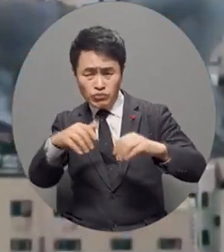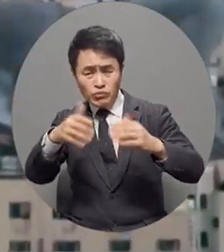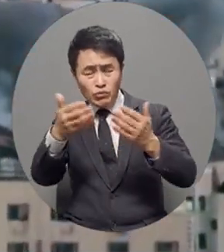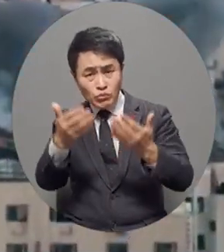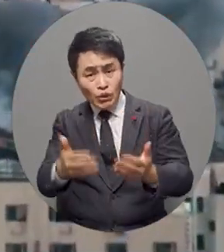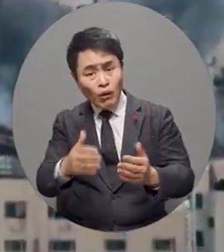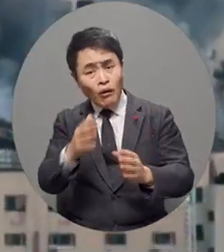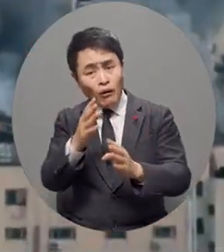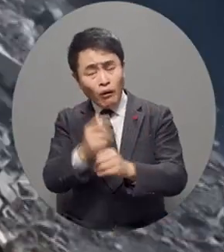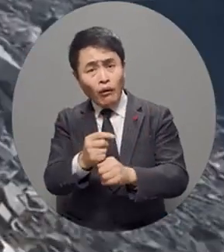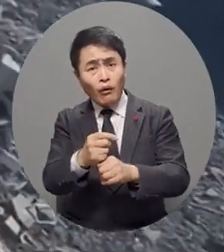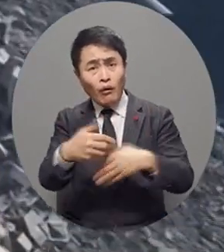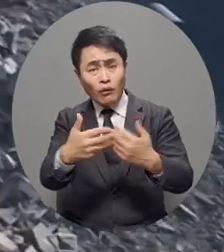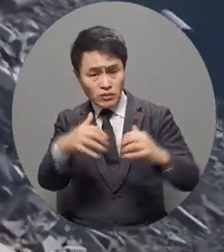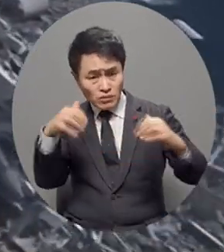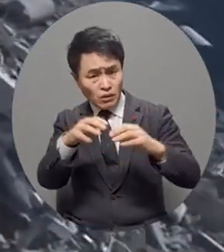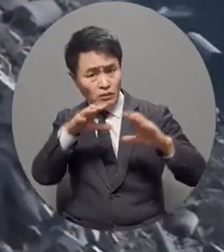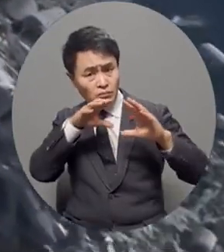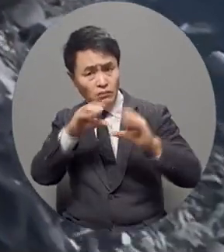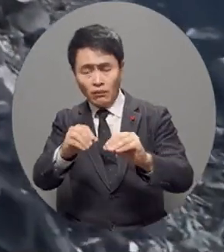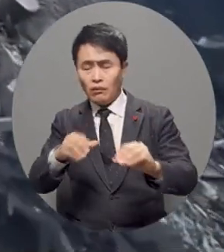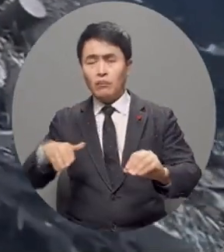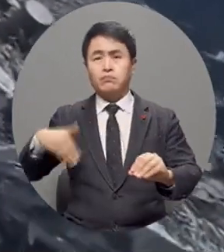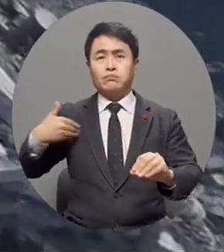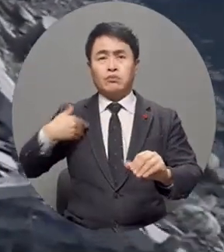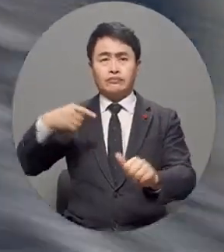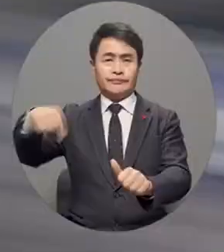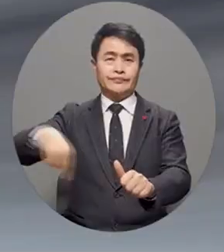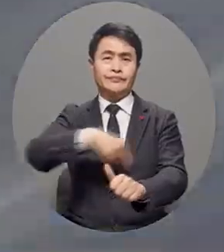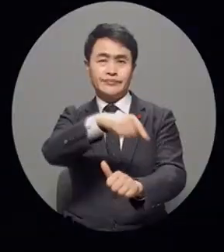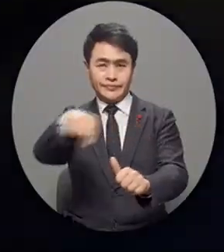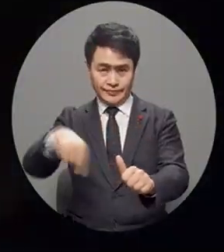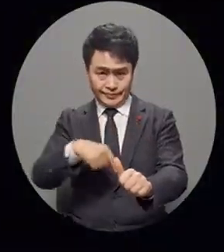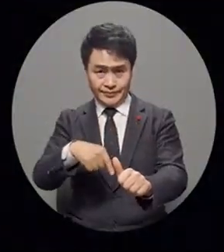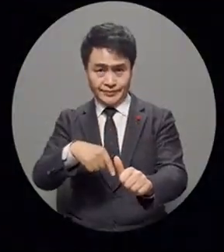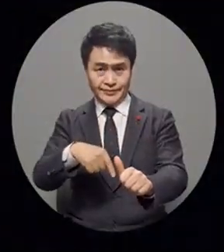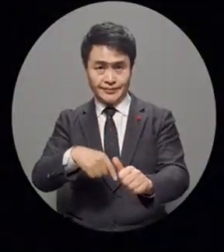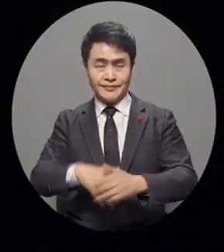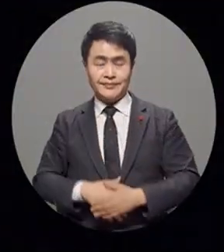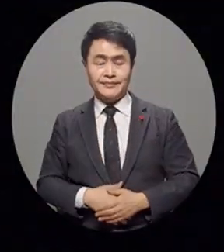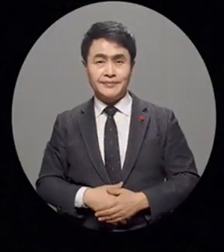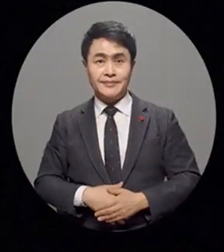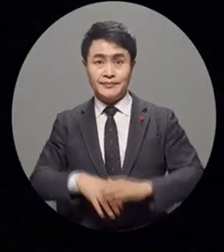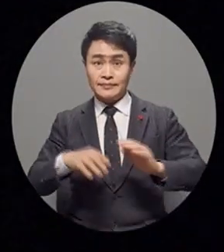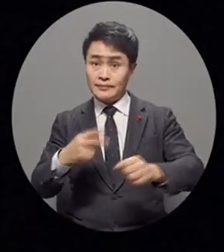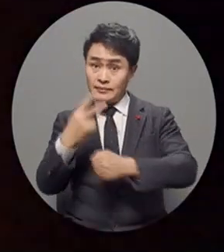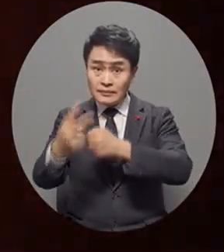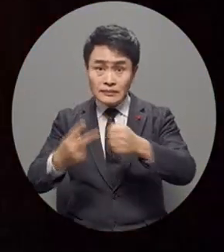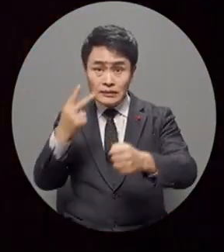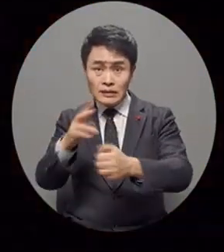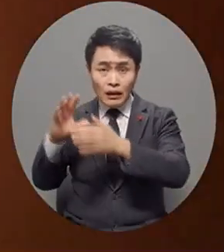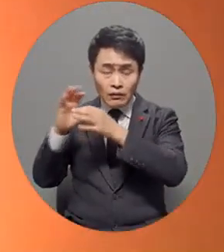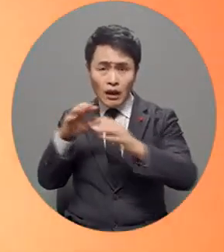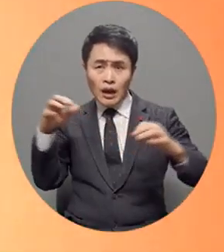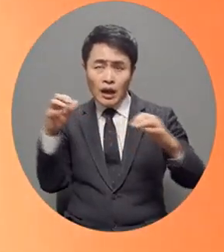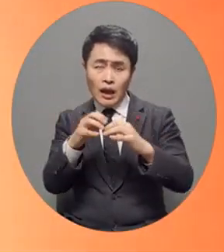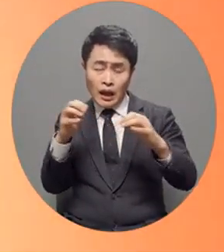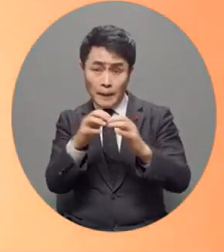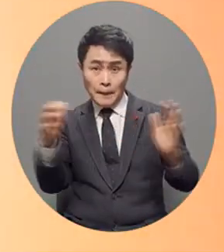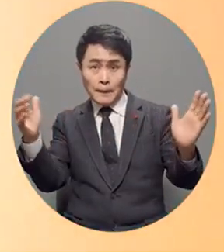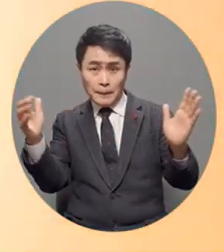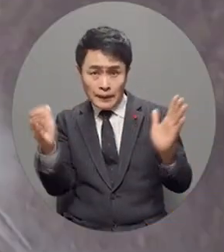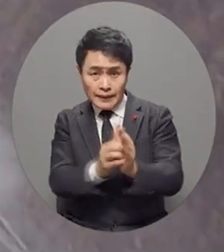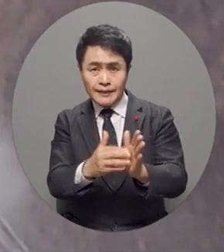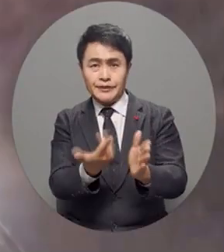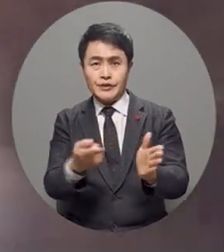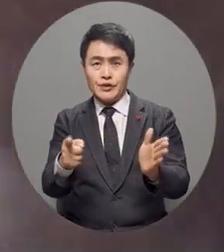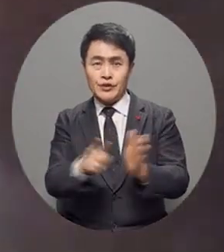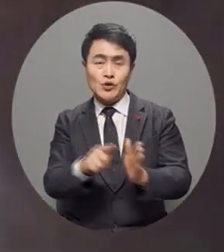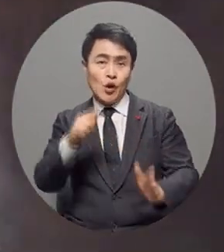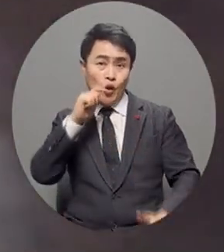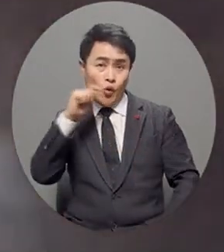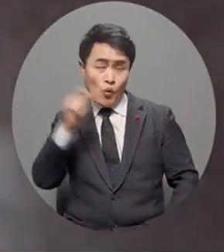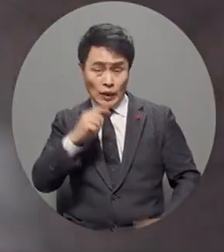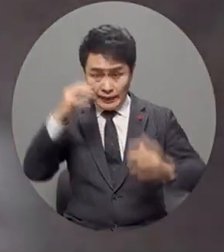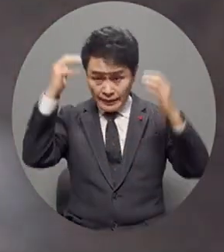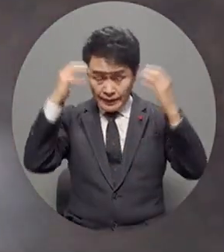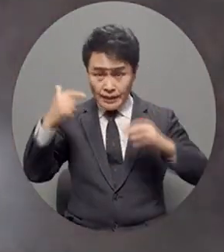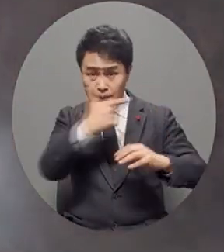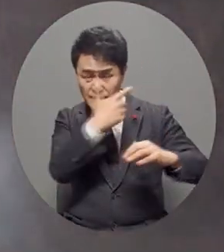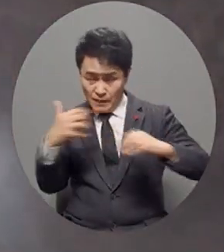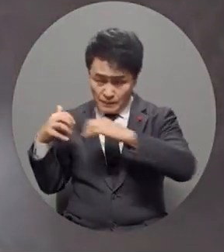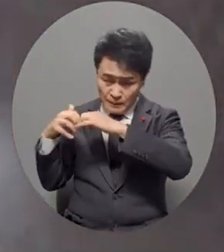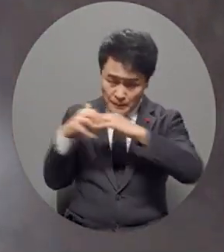하지만 지지부진한 휴전 협상에 언제 이전쟁이 멈출지는 알 수 없는 상황입니다.